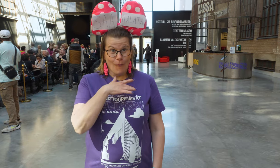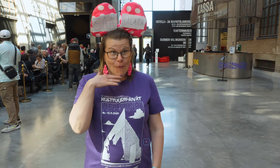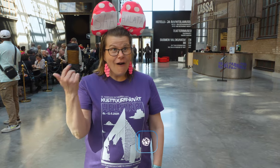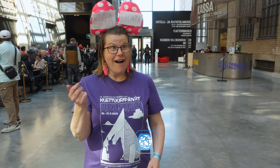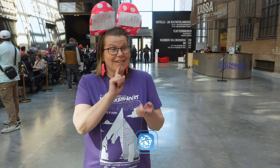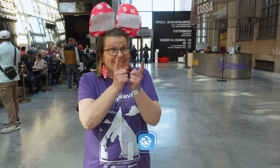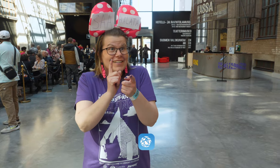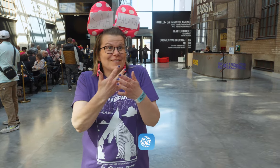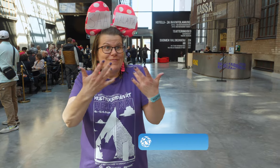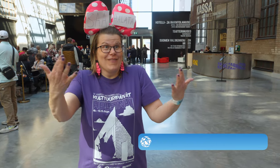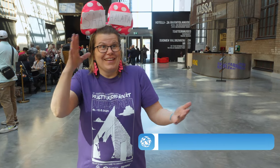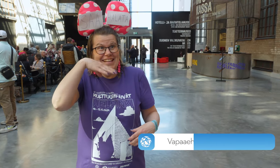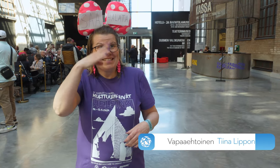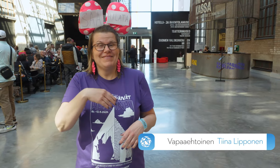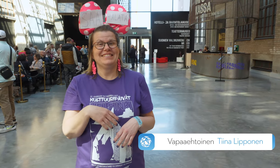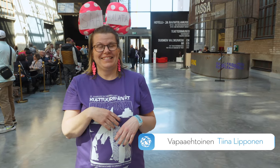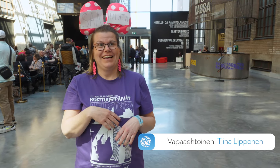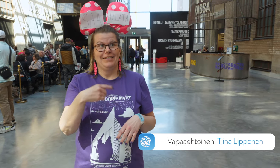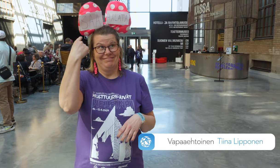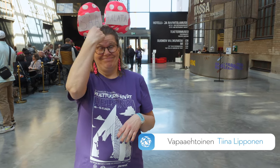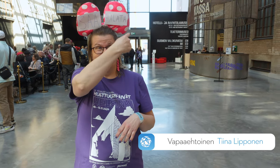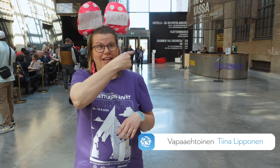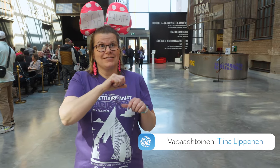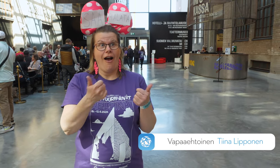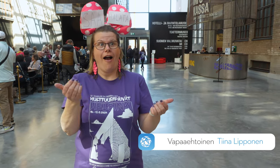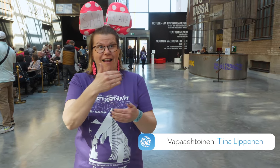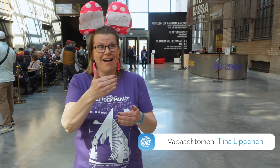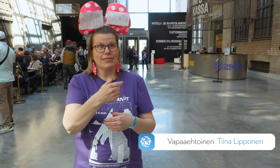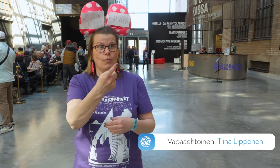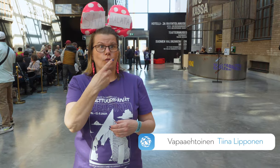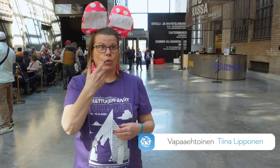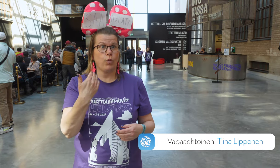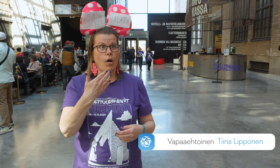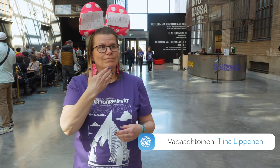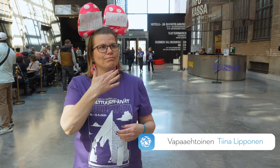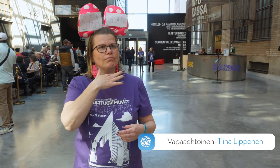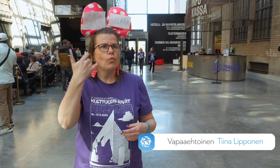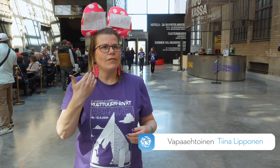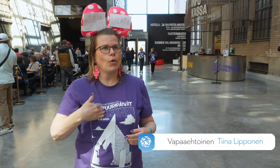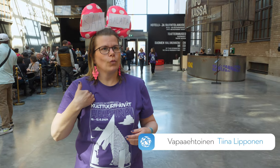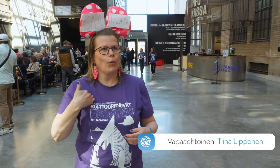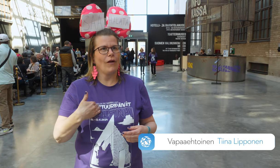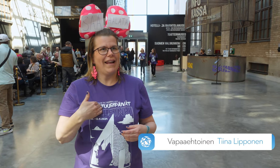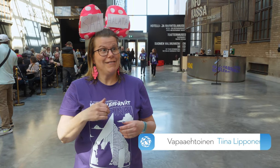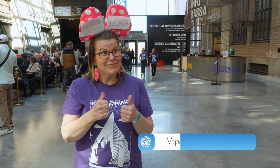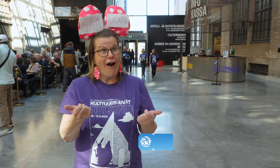Niin mukavaa tavata paljon ihmisiä. Tässä lukee "Saa halata" ja jotkut ovat kommentoineet, että tästä tulee hyvä mieli.